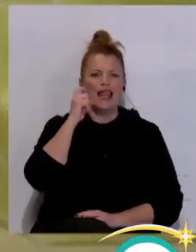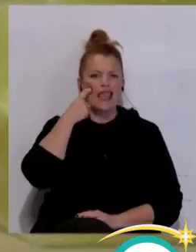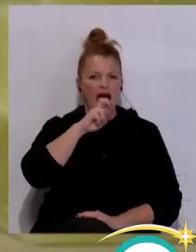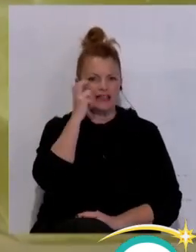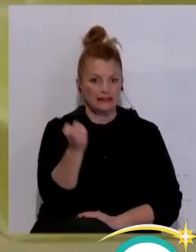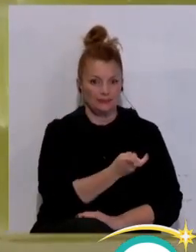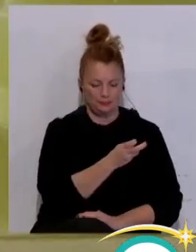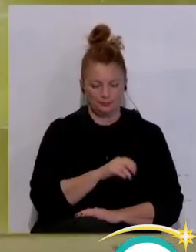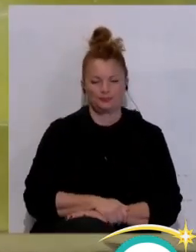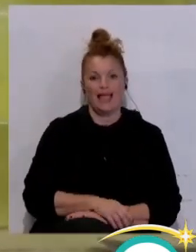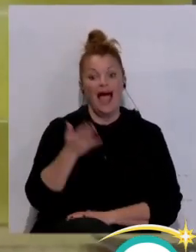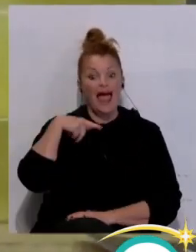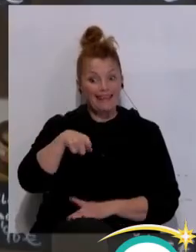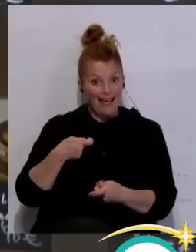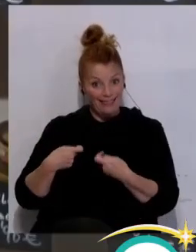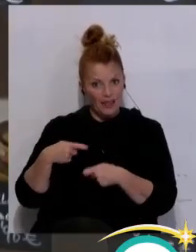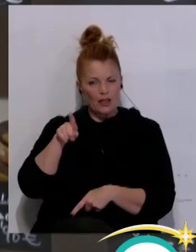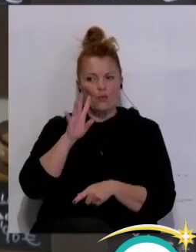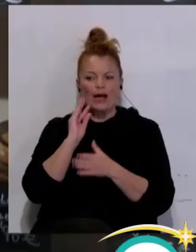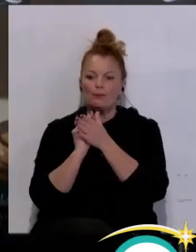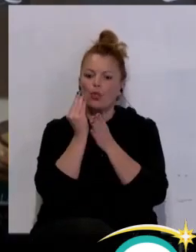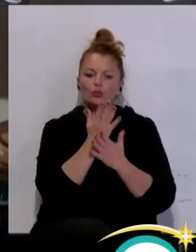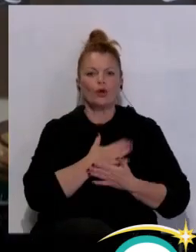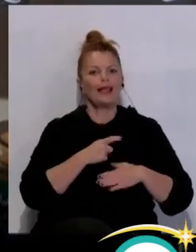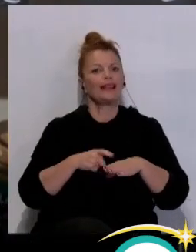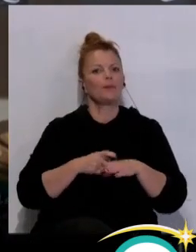tienda queremos centrar todos los productos típicos de aquí de la provincia de Cádiz sobre